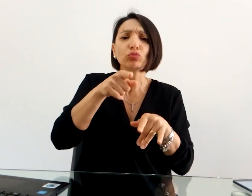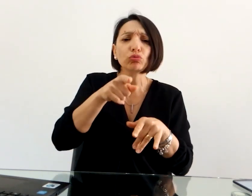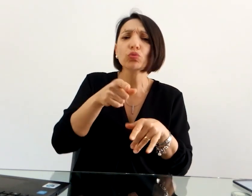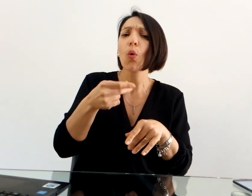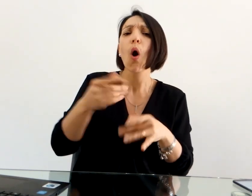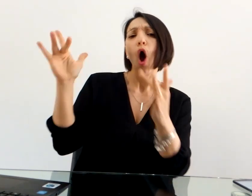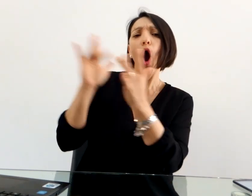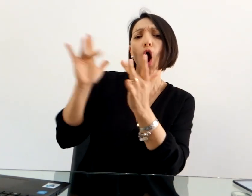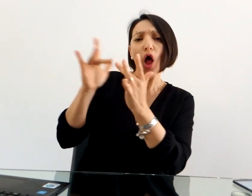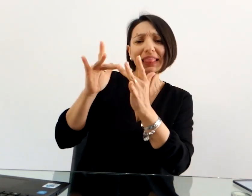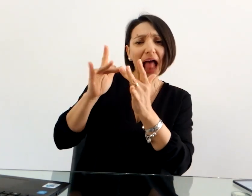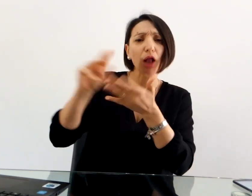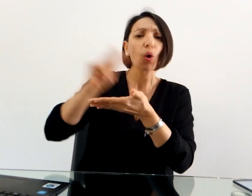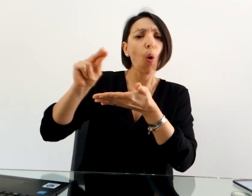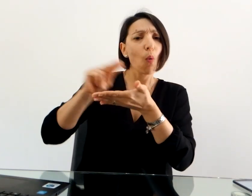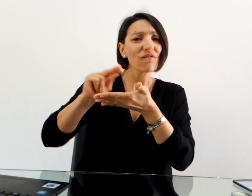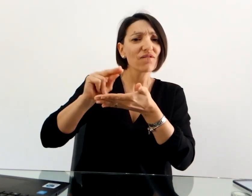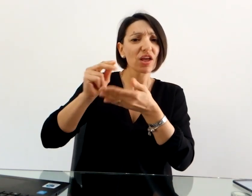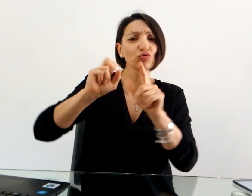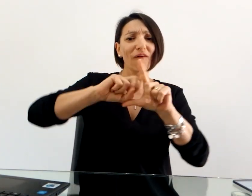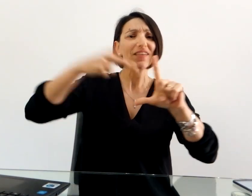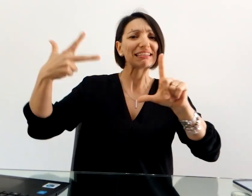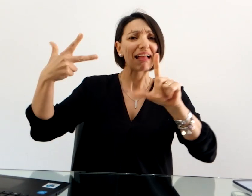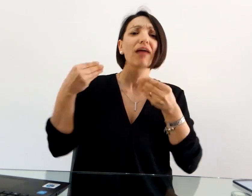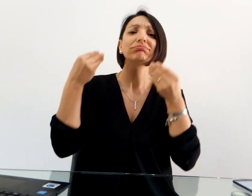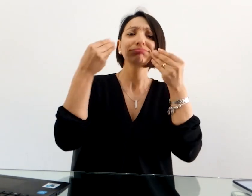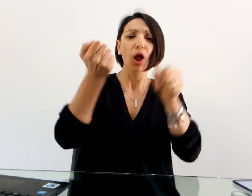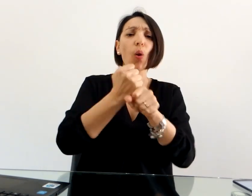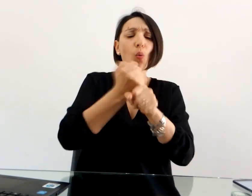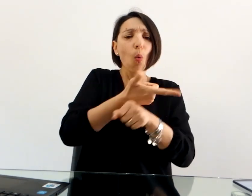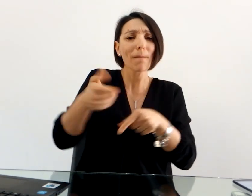Per attivare il servizio contatta l'ufficio di VEASYT Live! a questo numero